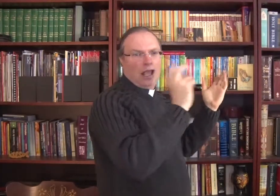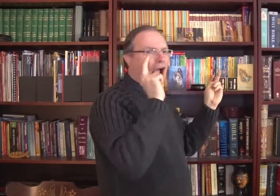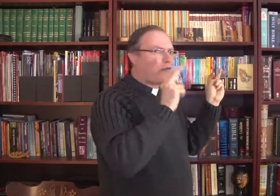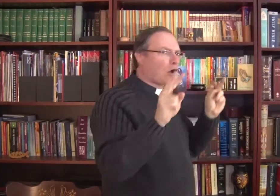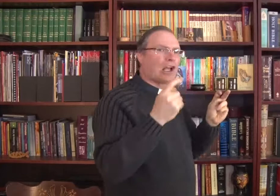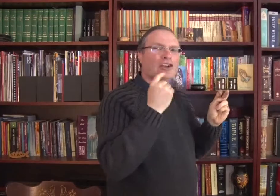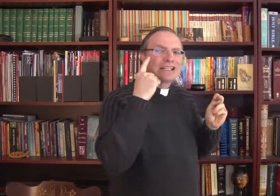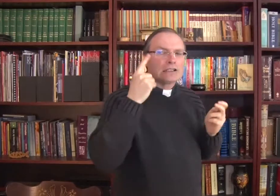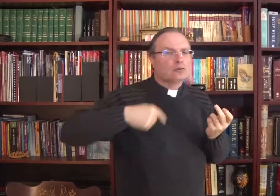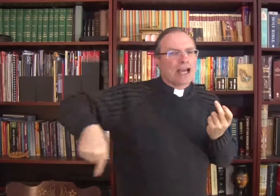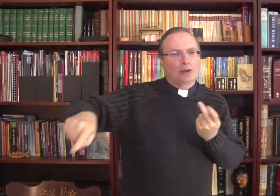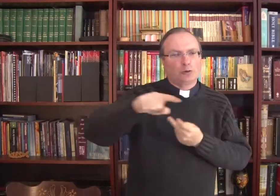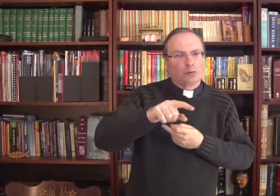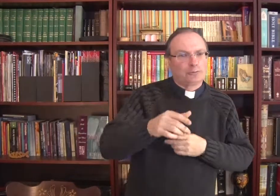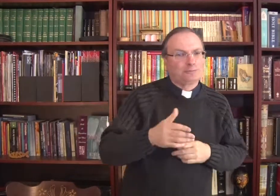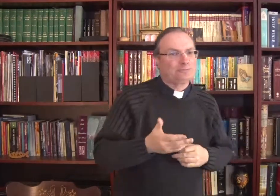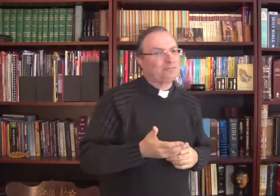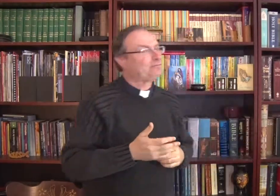en voyant ce qui nous entoure.